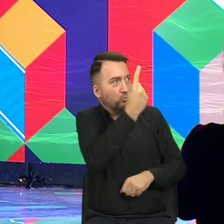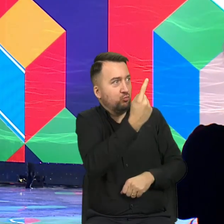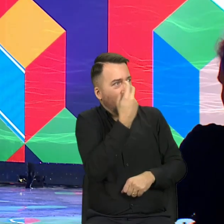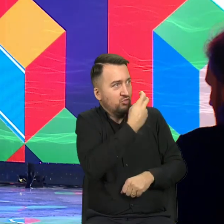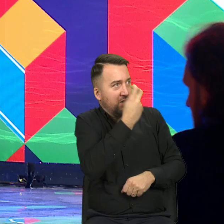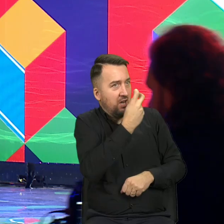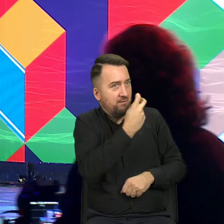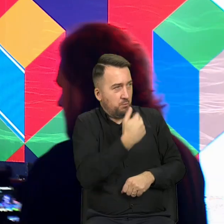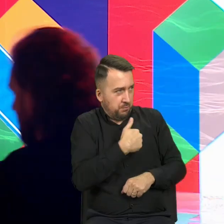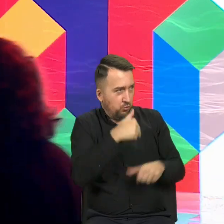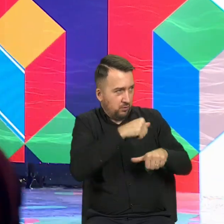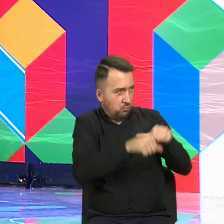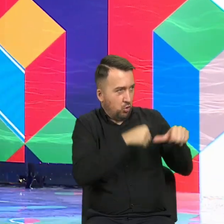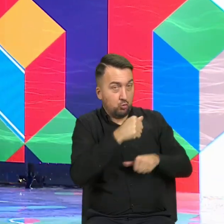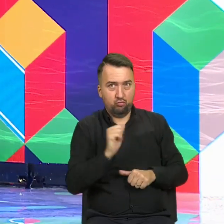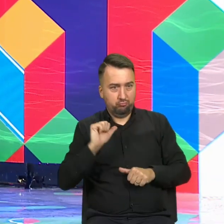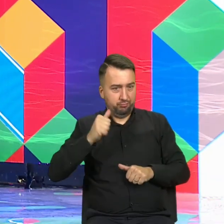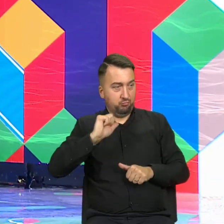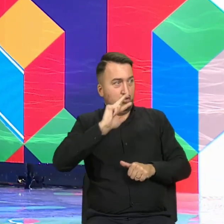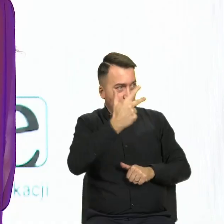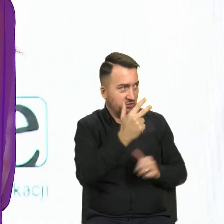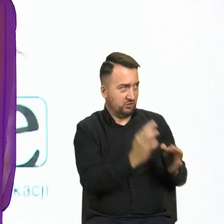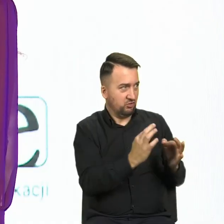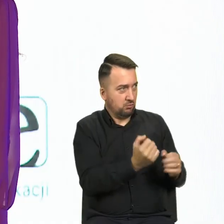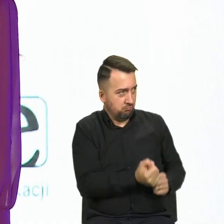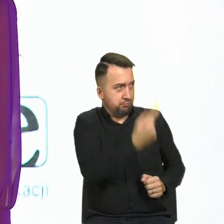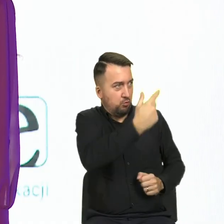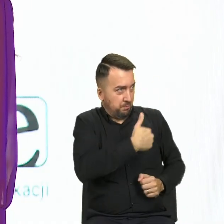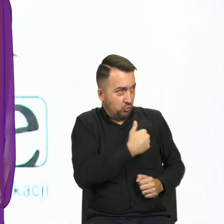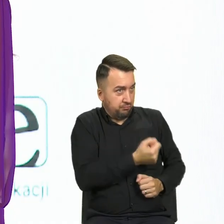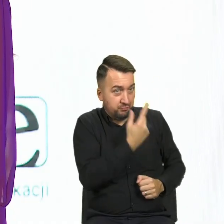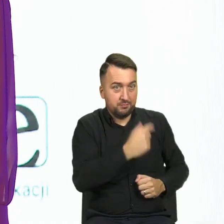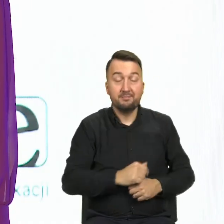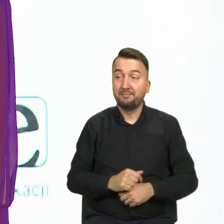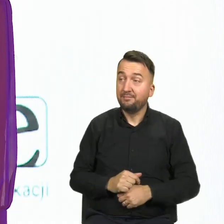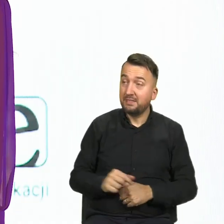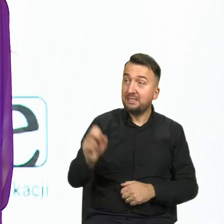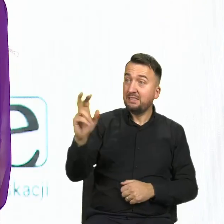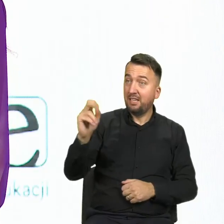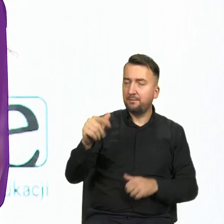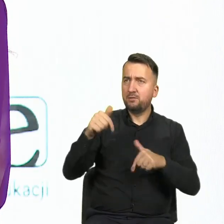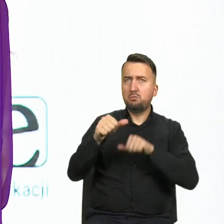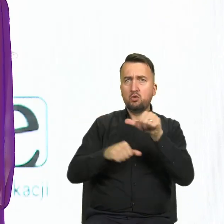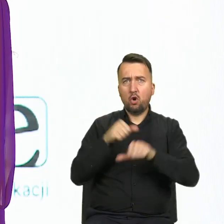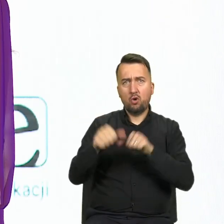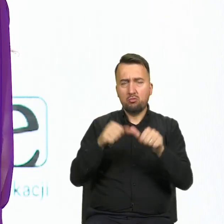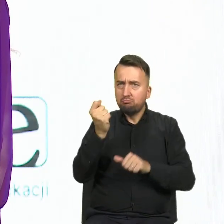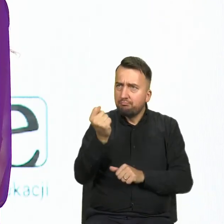trochę streszczając to, co tutaj się działo, no to mieliśmy i wykłady i to był